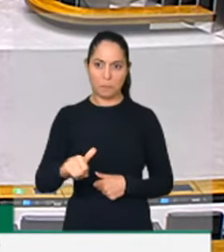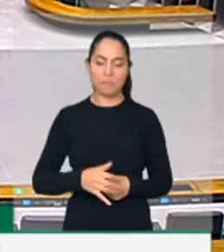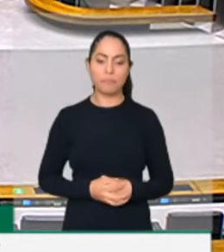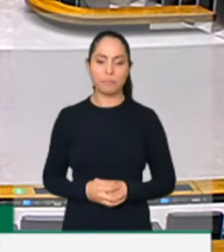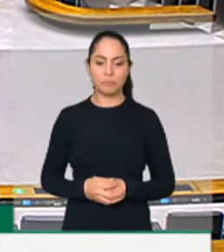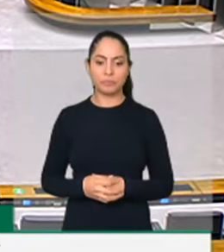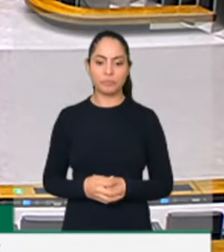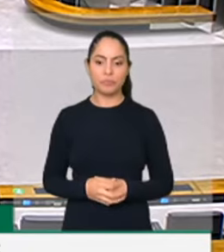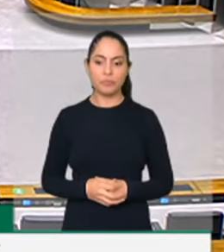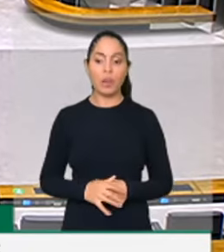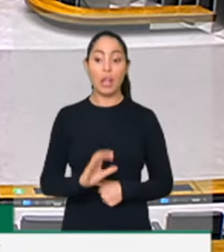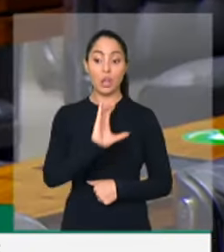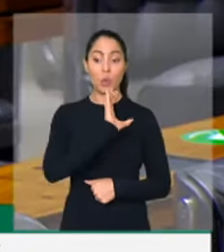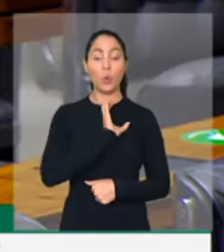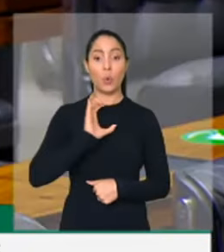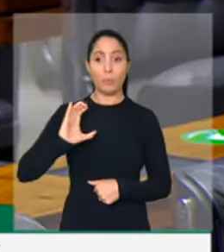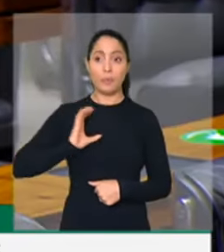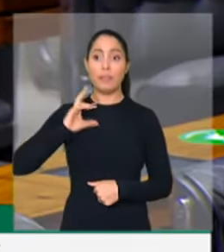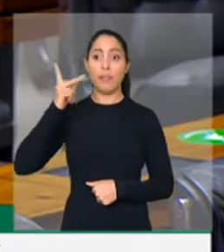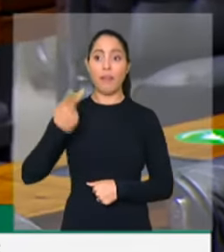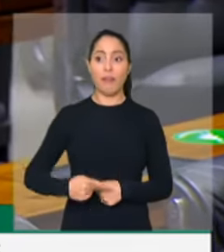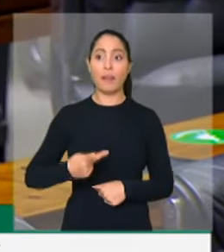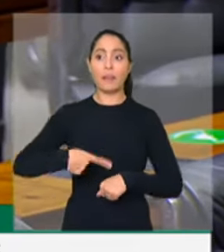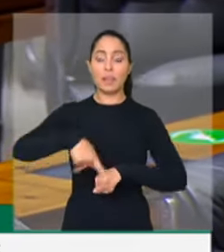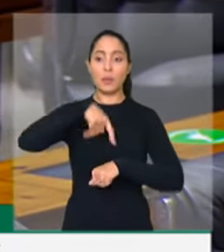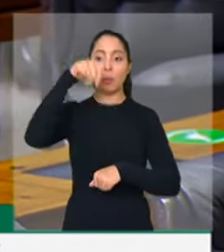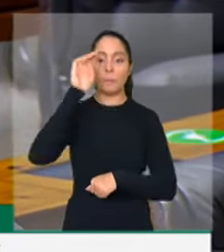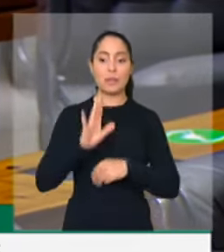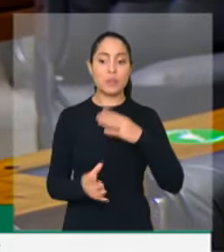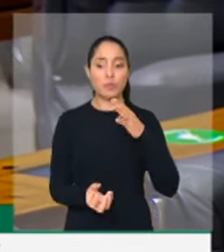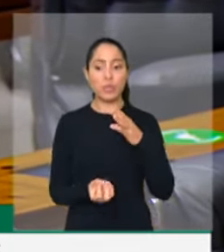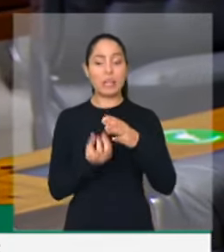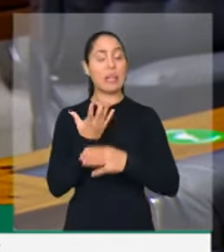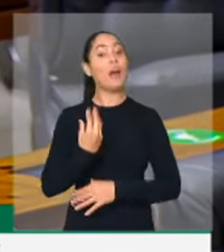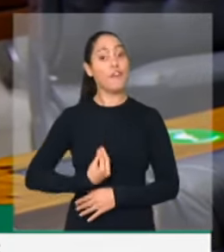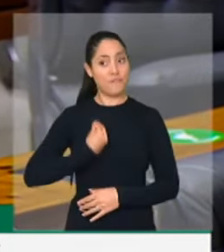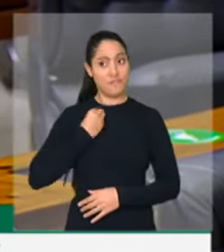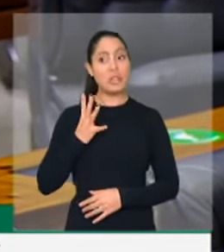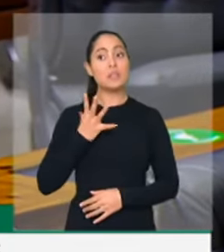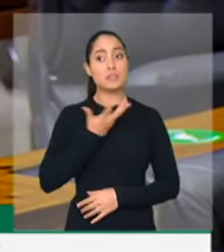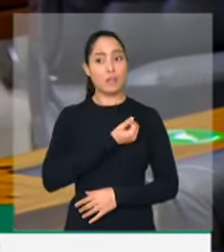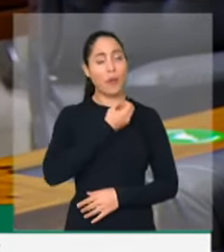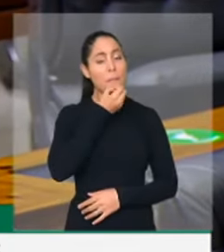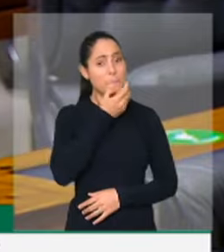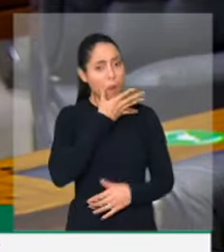NESSE PAÍS PARA SALVAR VIDAS, ELE VEM BEM, VEIO TARDE, FAZ UM ANO... QUE EXATAMENTE NO DIA EM QUE NÓS TEREMOS 300